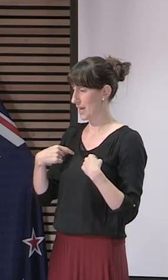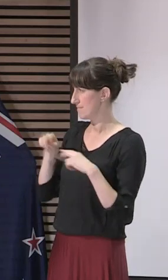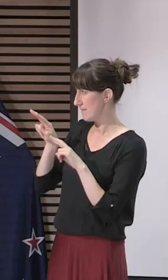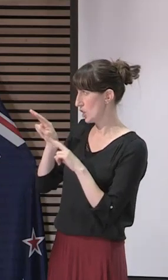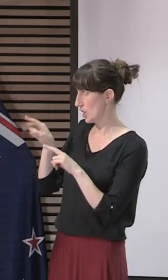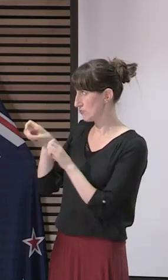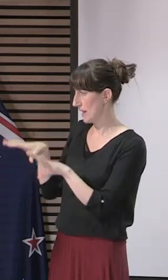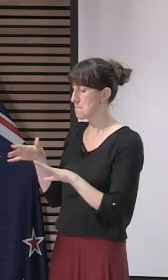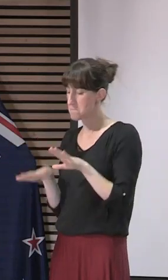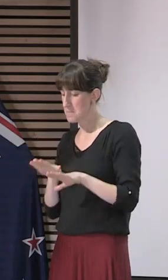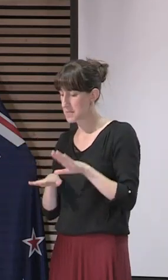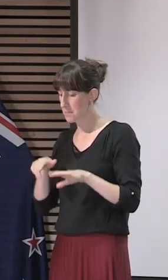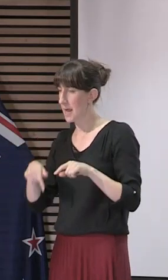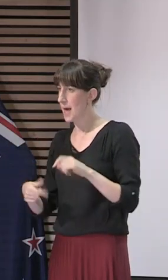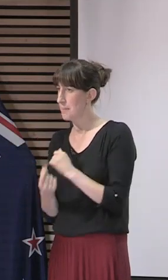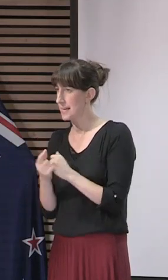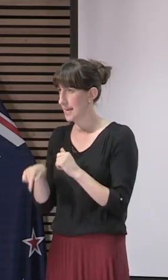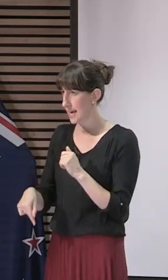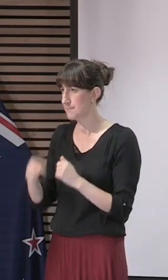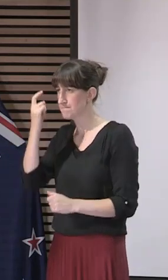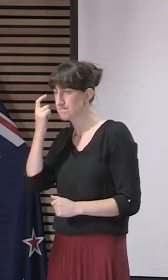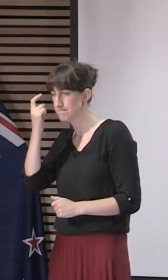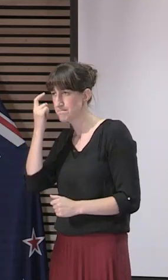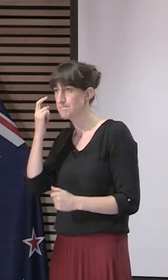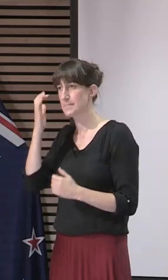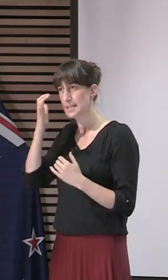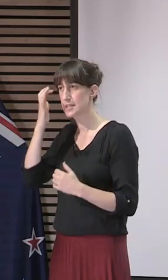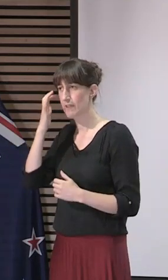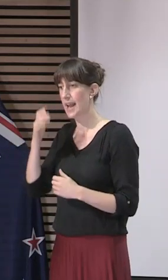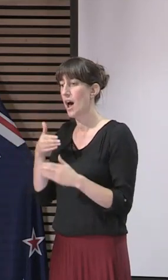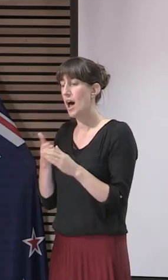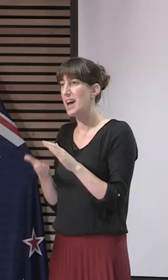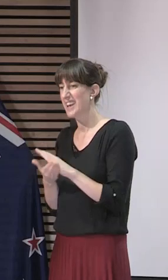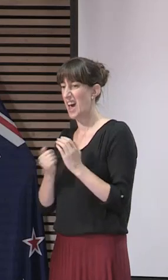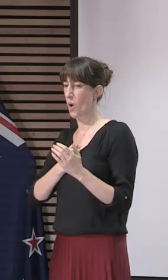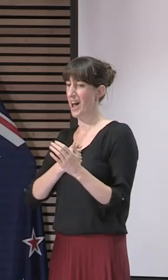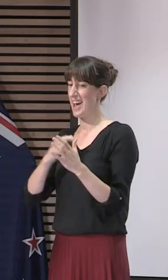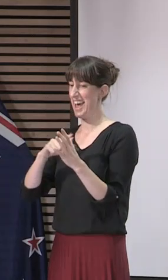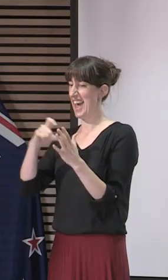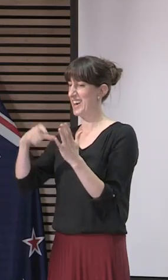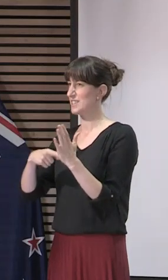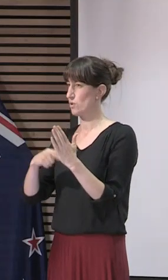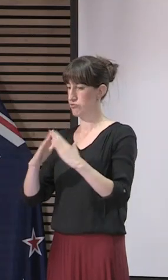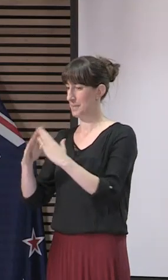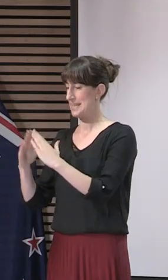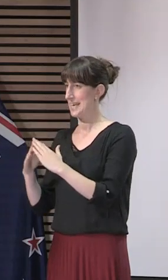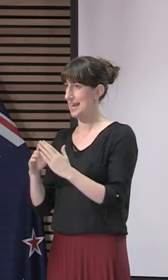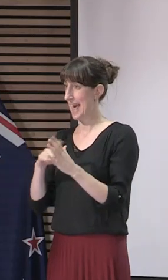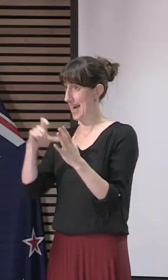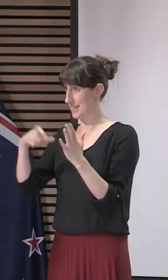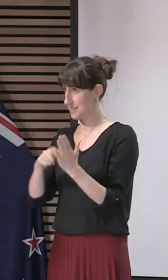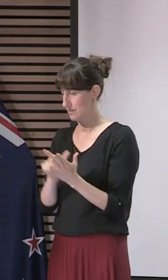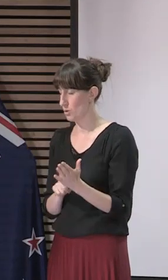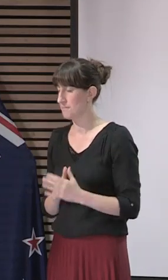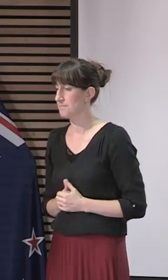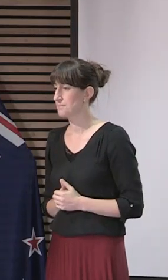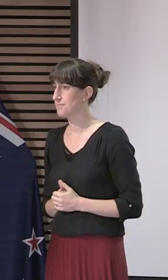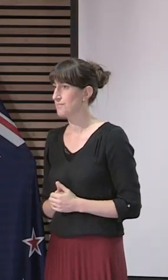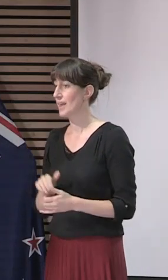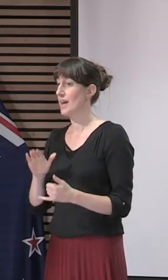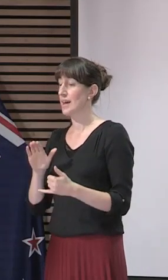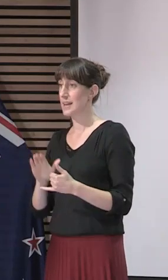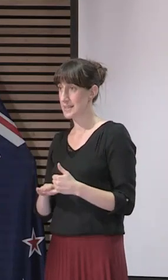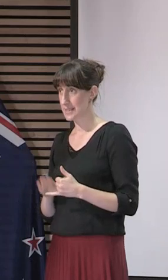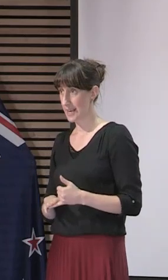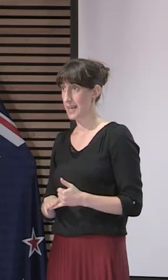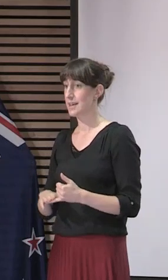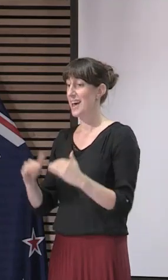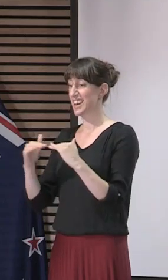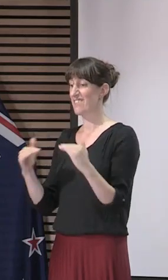tikanga kia tupu i te taumata